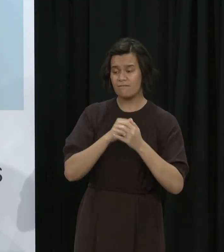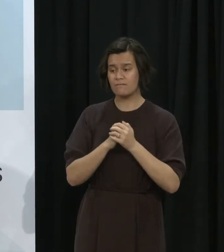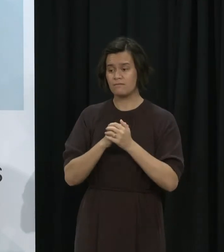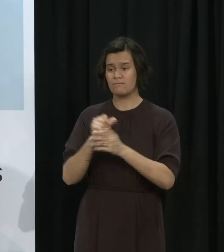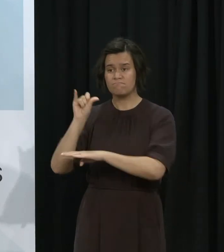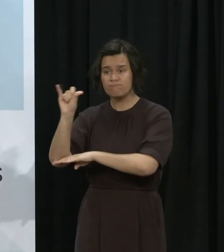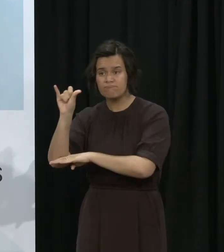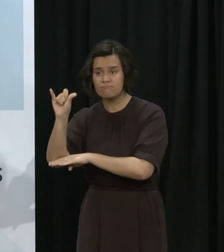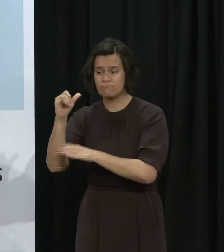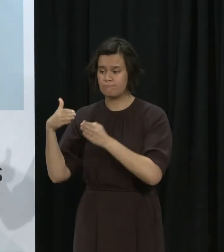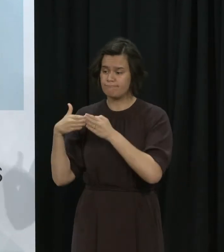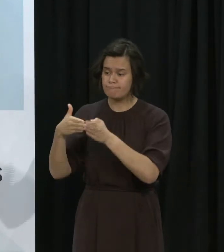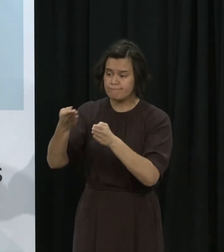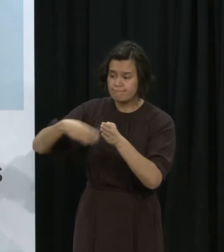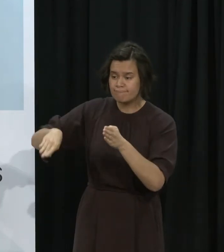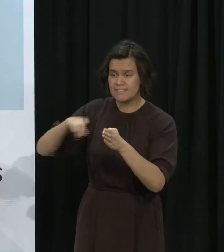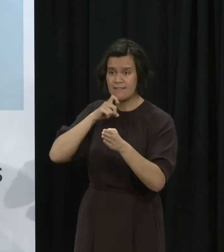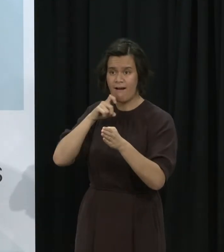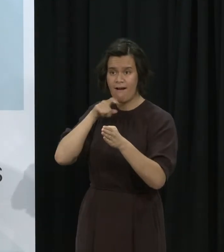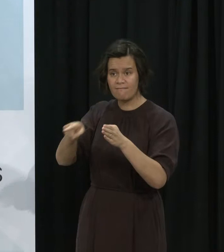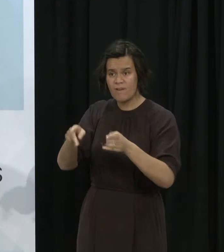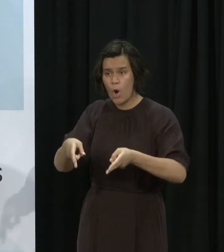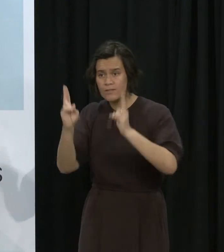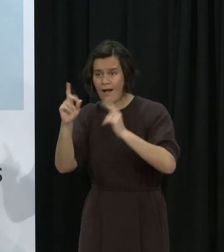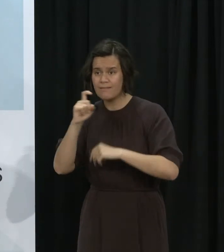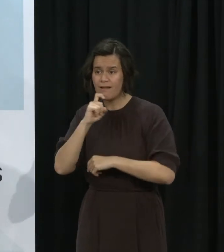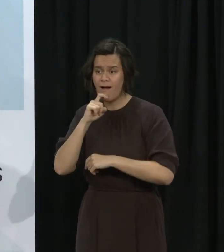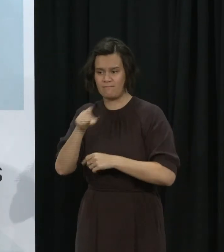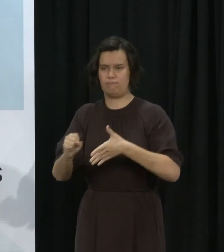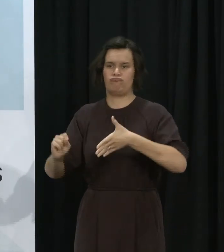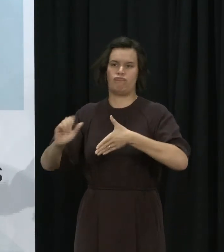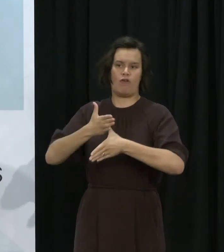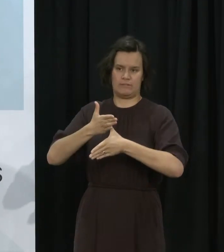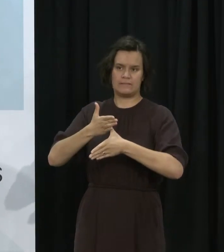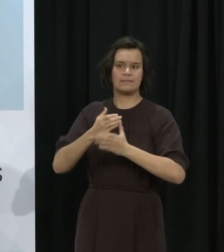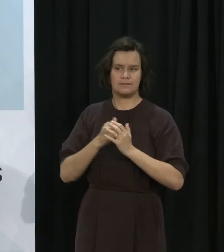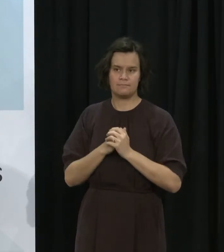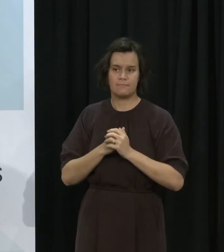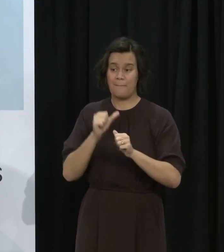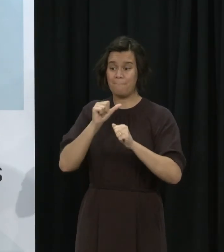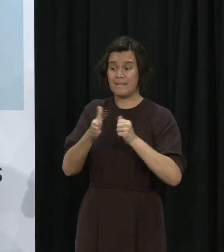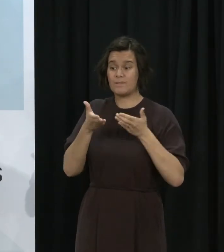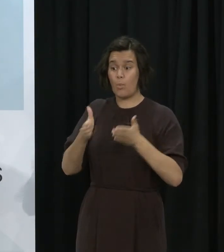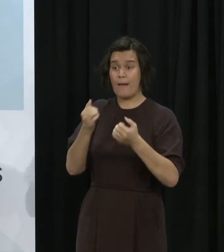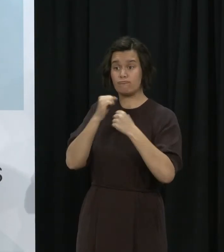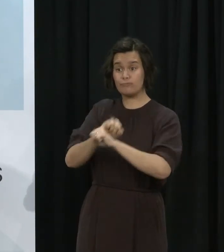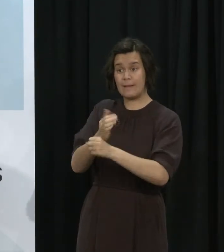taapiri atu ki te whakatairanga ko te huarahi pai rawa atu hei